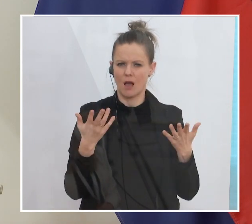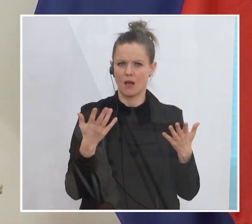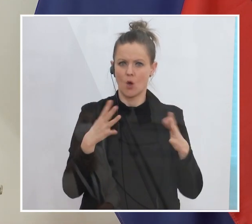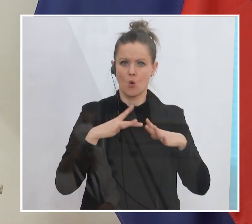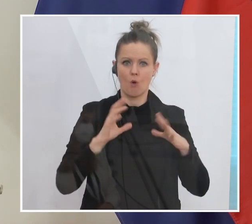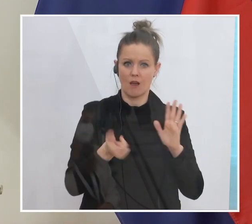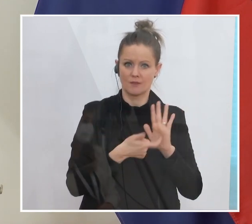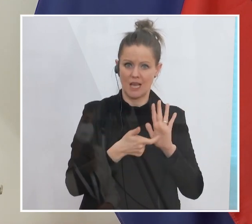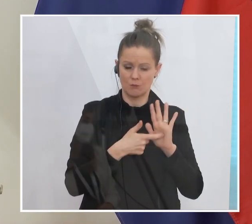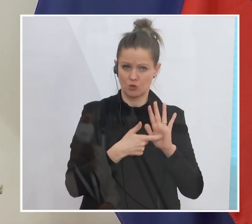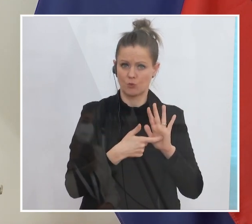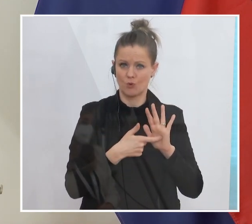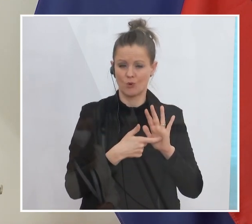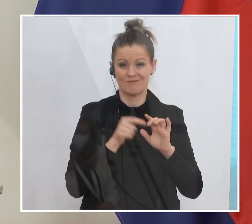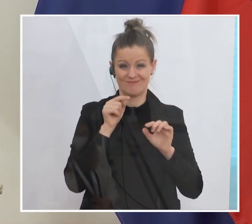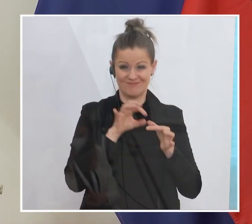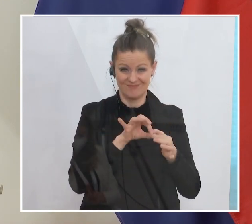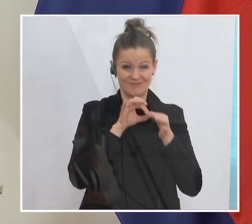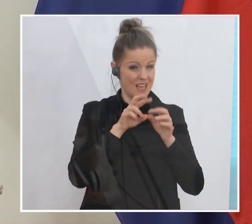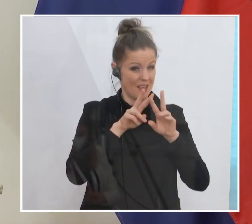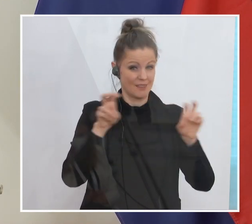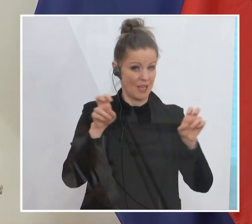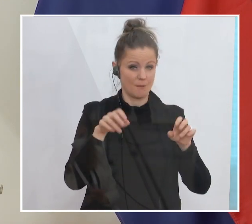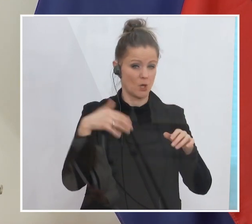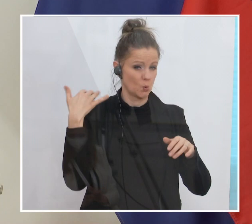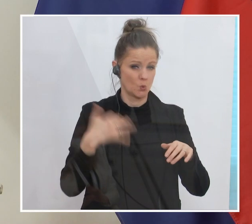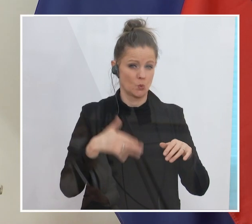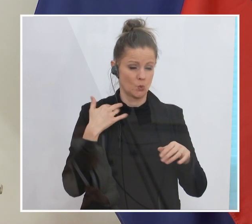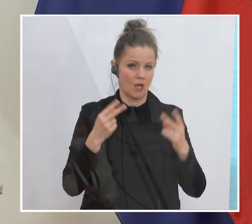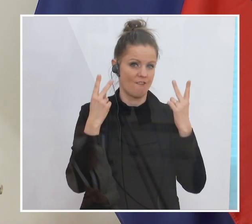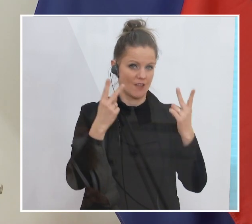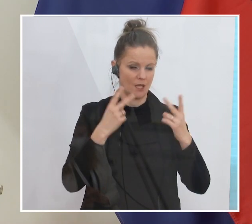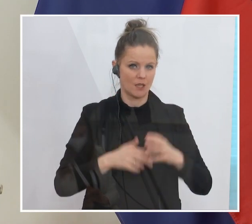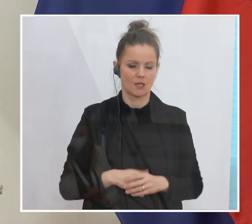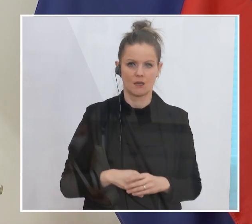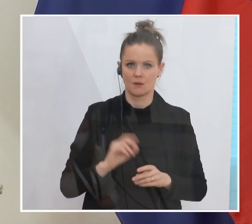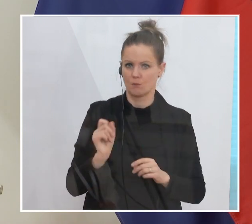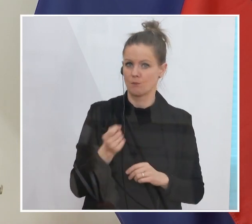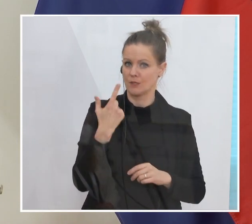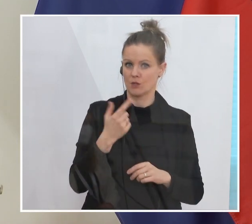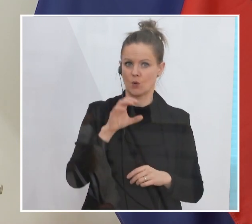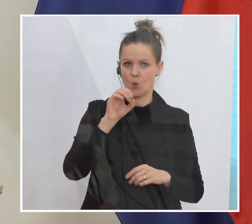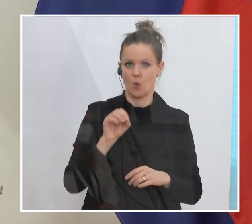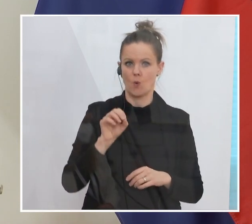ist etwas, das wirklich sehr unter den Nägeln brennt, wo vor allem auch die ÖHV sehr aktiv